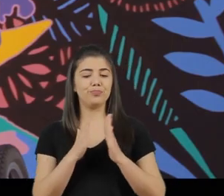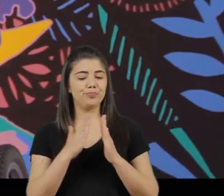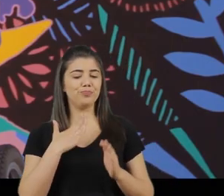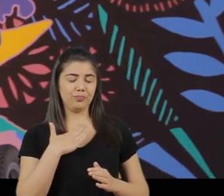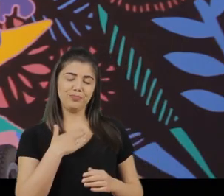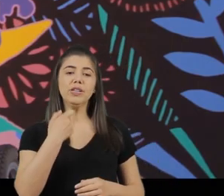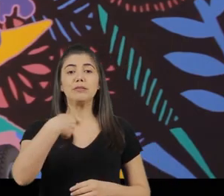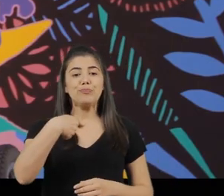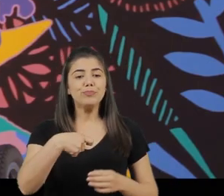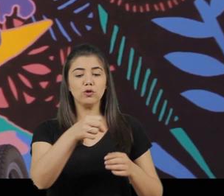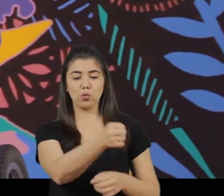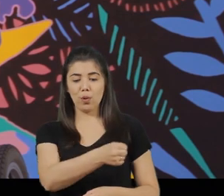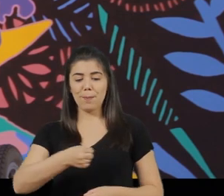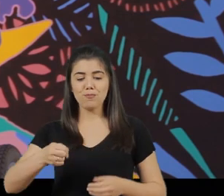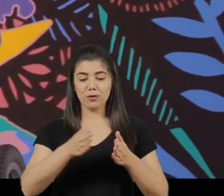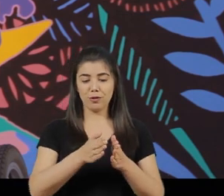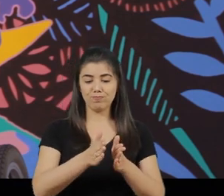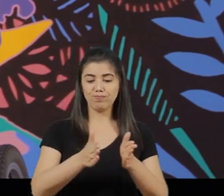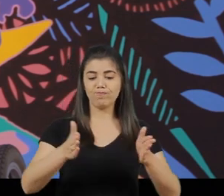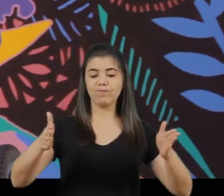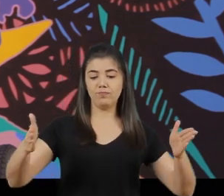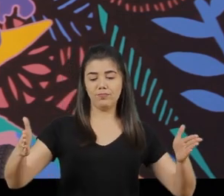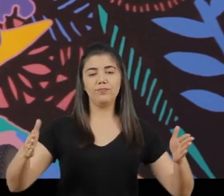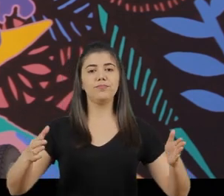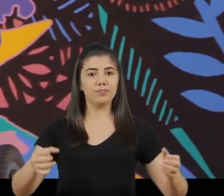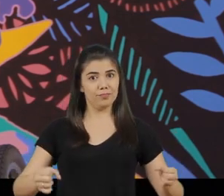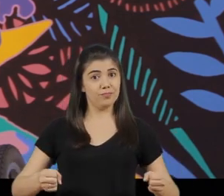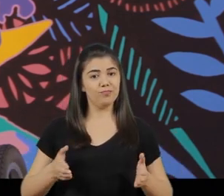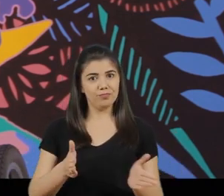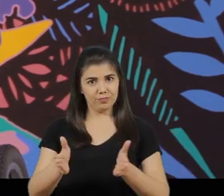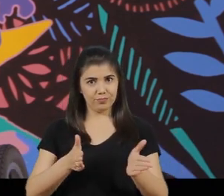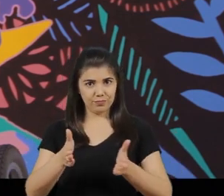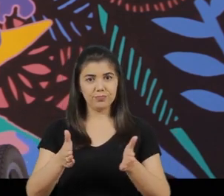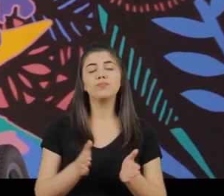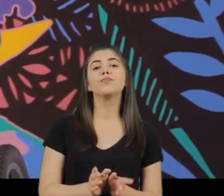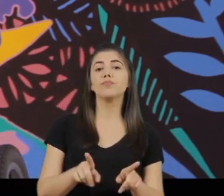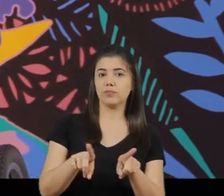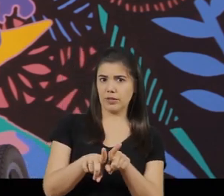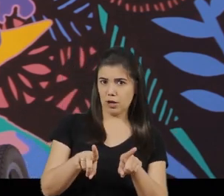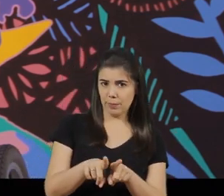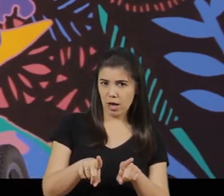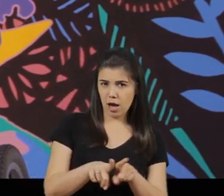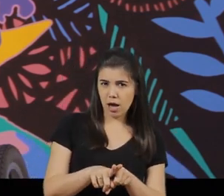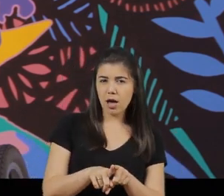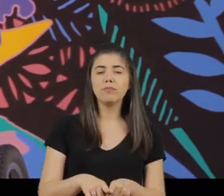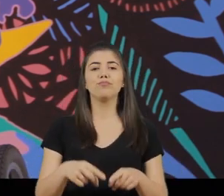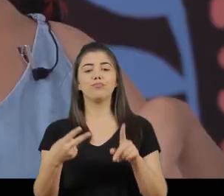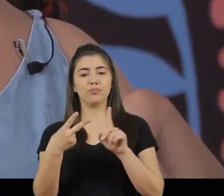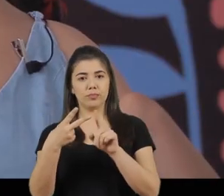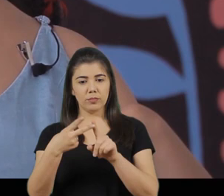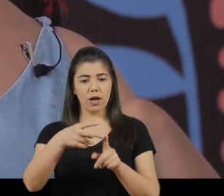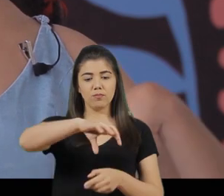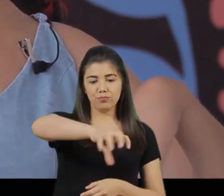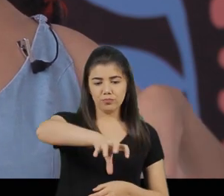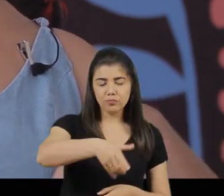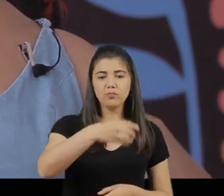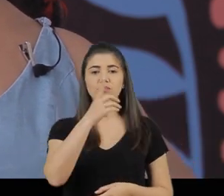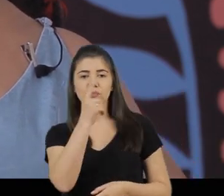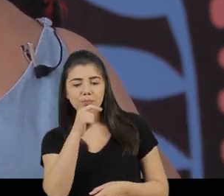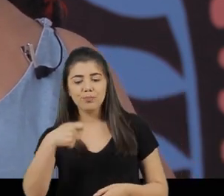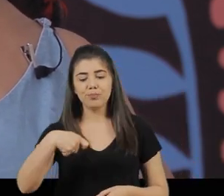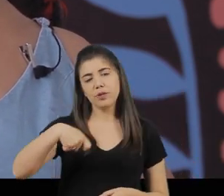Eles trocaram a porta, eles colocaram uma torneira que é de mais fácil acesso para